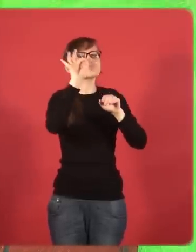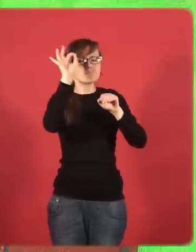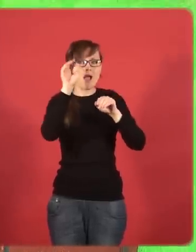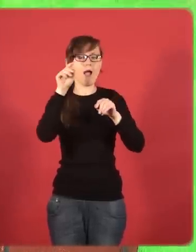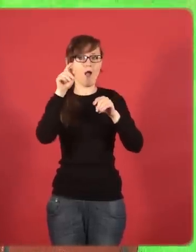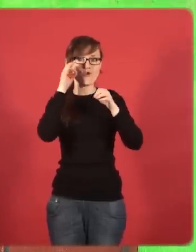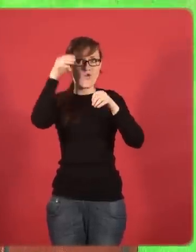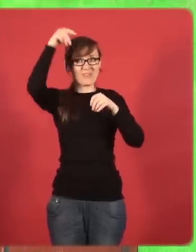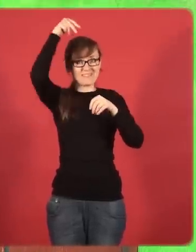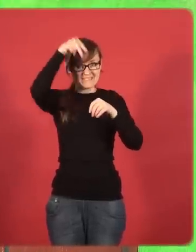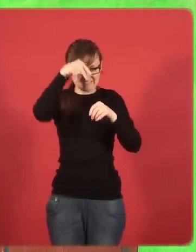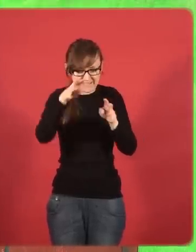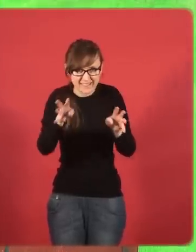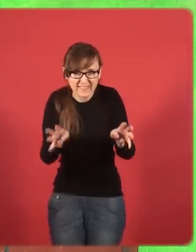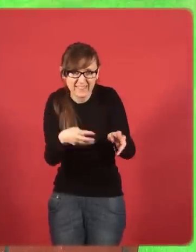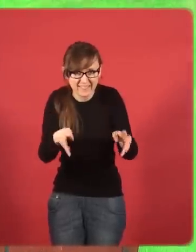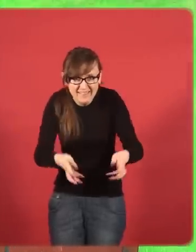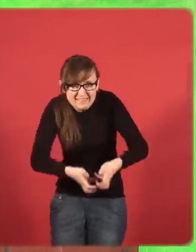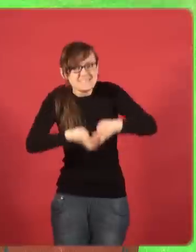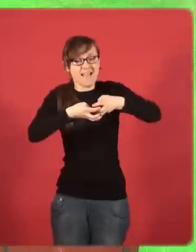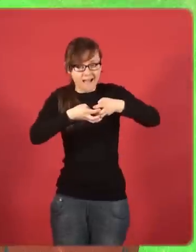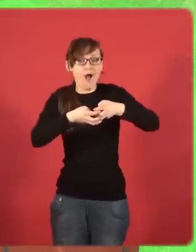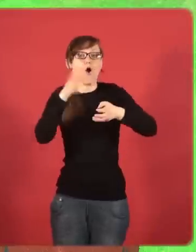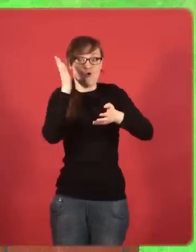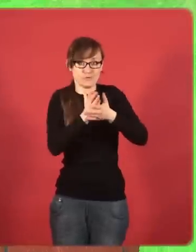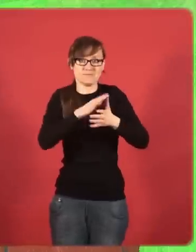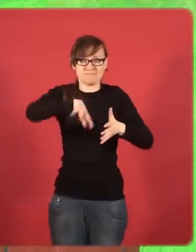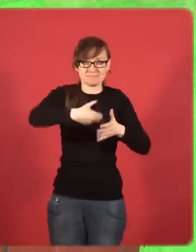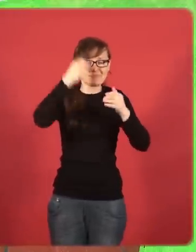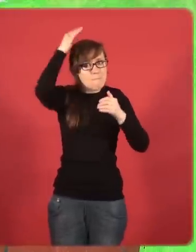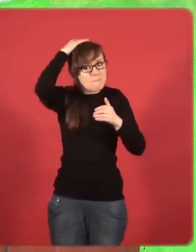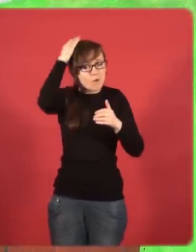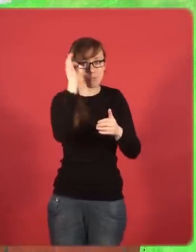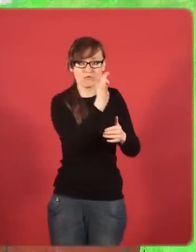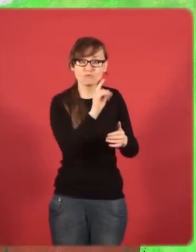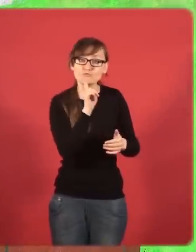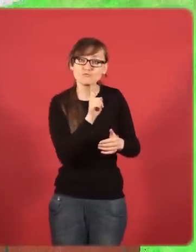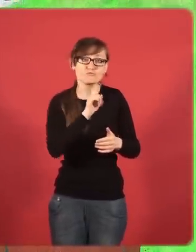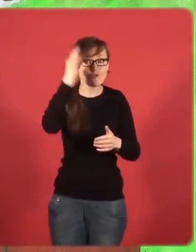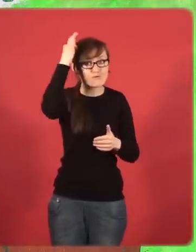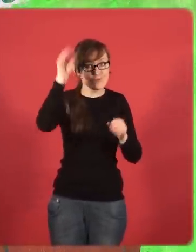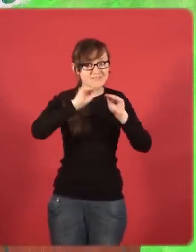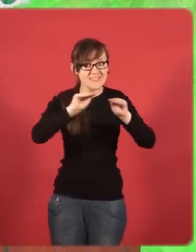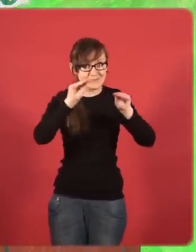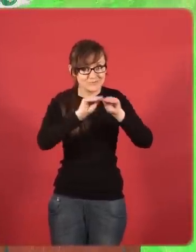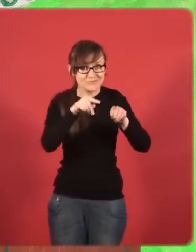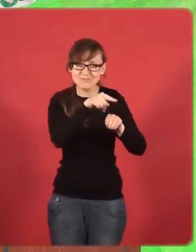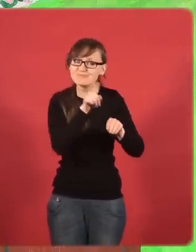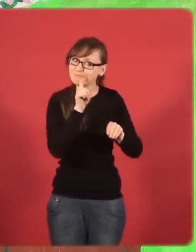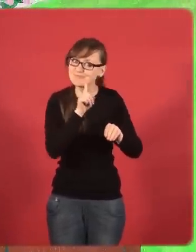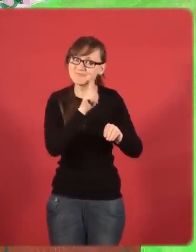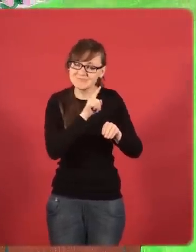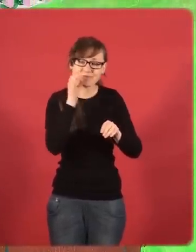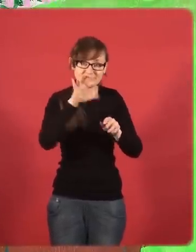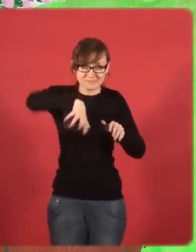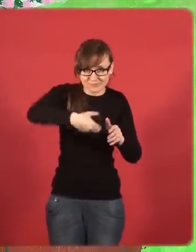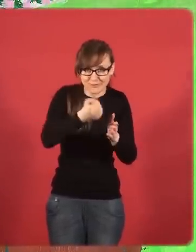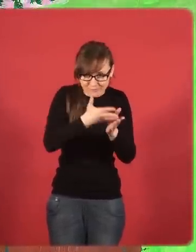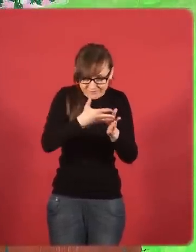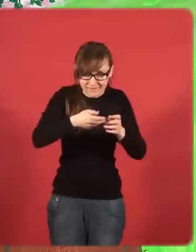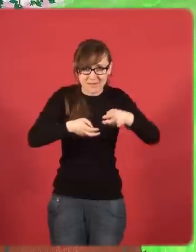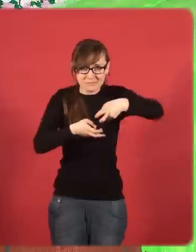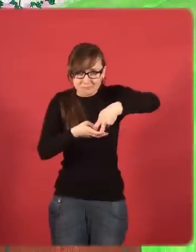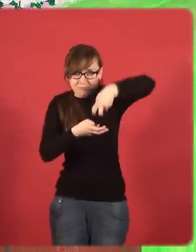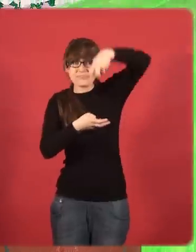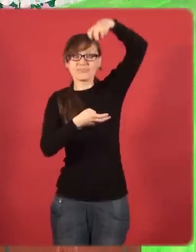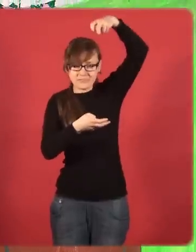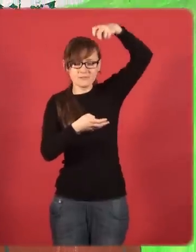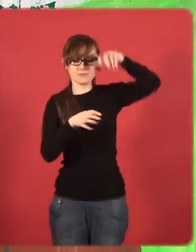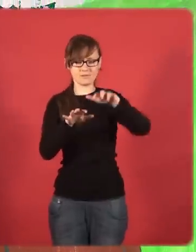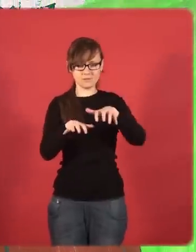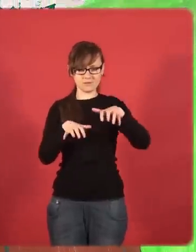Kot obniżał się wymachując łapami, w końcu wczepił się pazurami w perukę nauczyciela, po czym natychmiast został wciągnięty na poddasze.